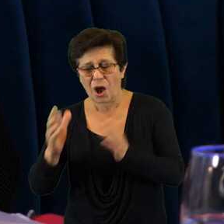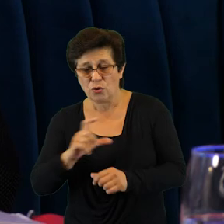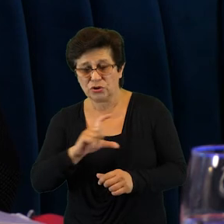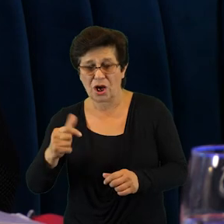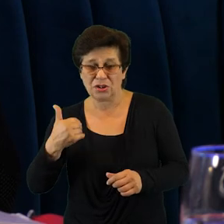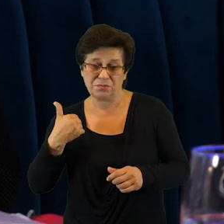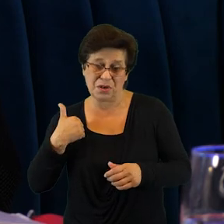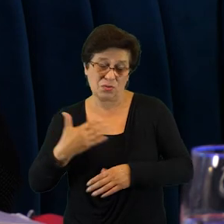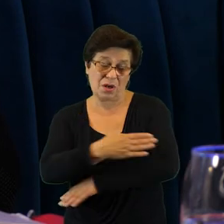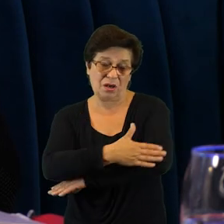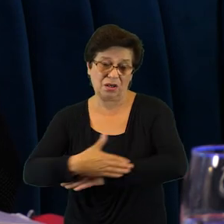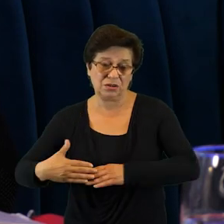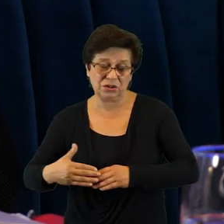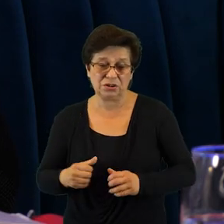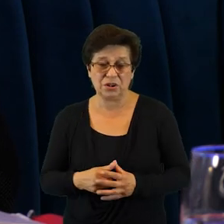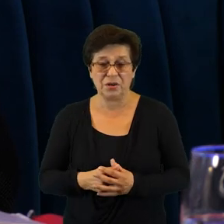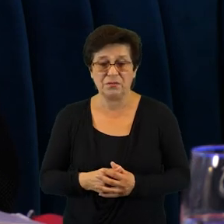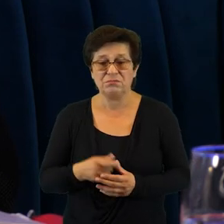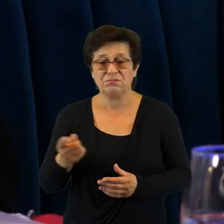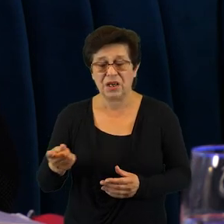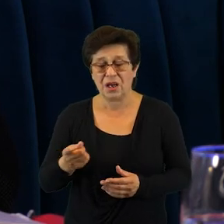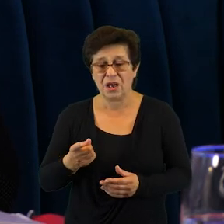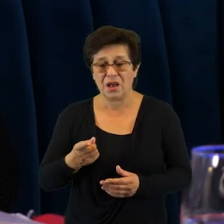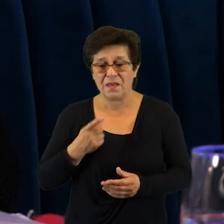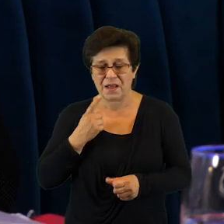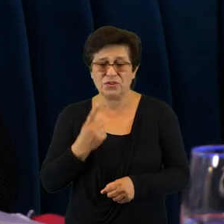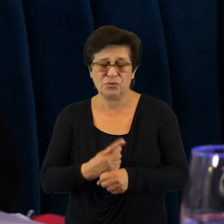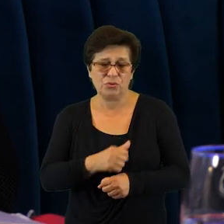Właściwie decyduje się na powrót do Polski,